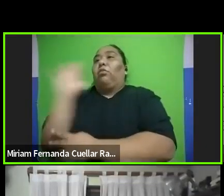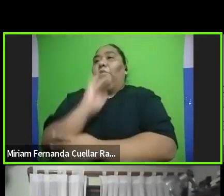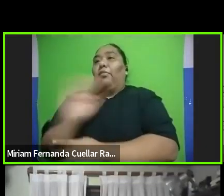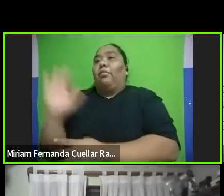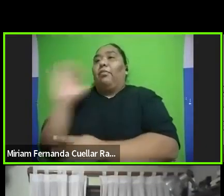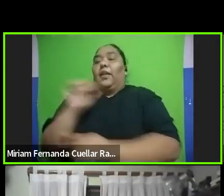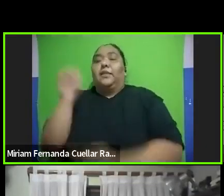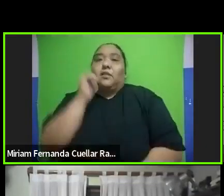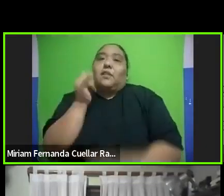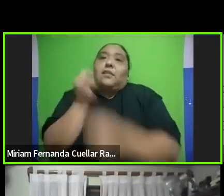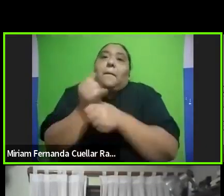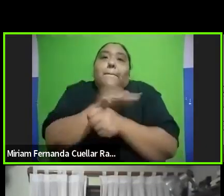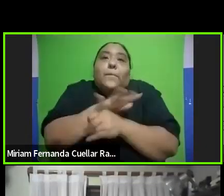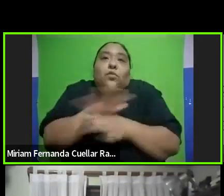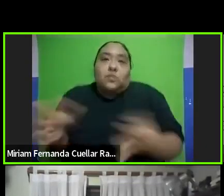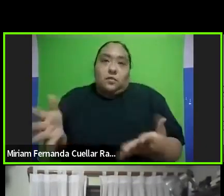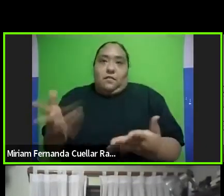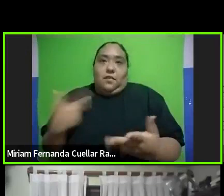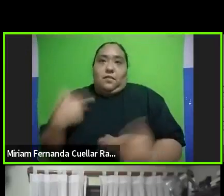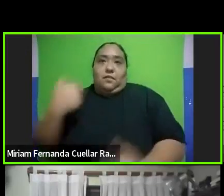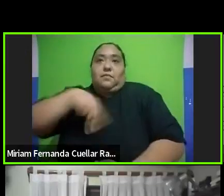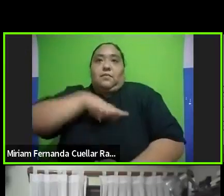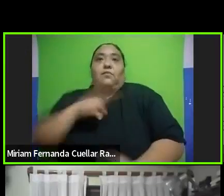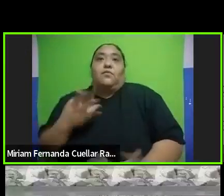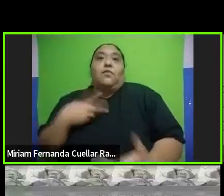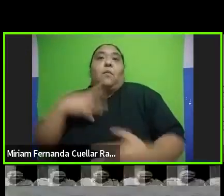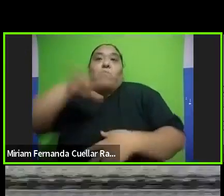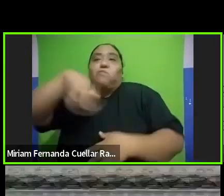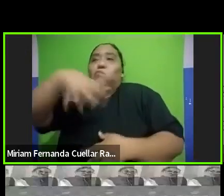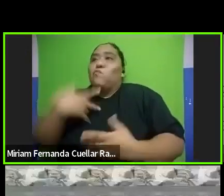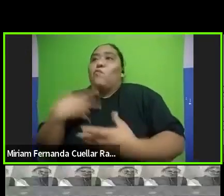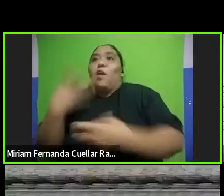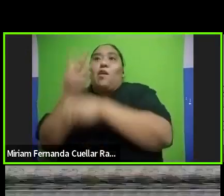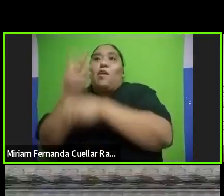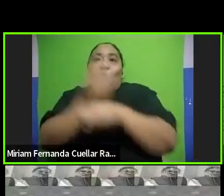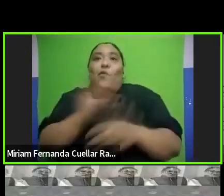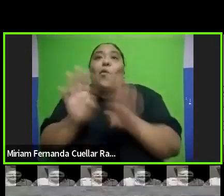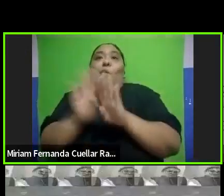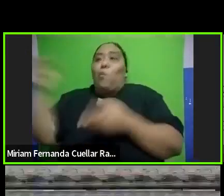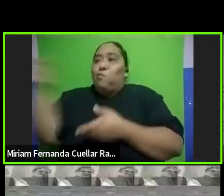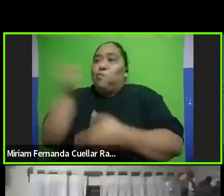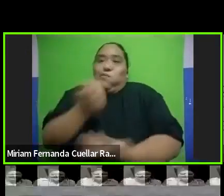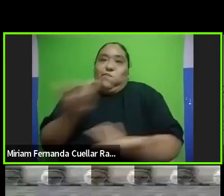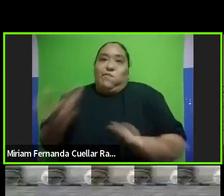adaptación